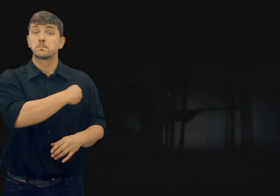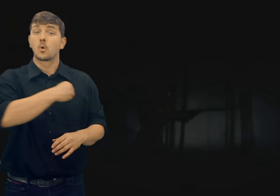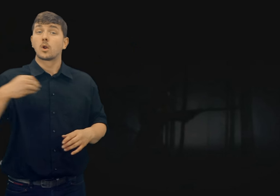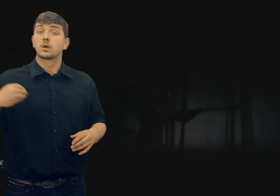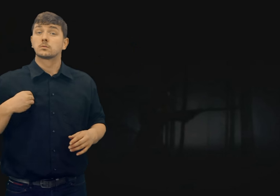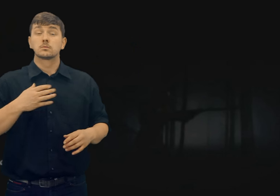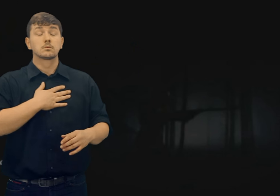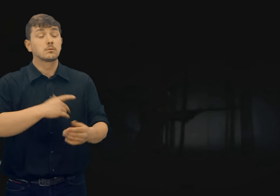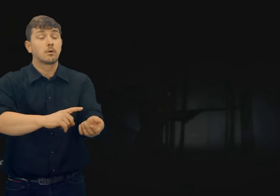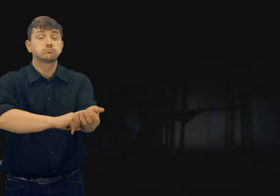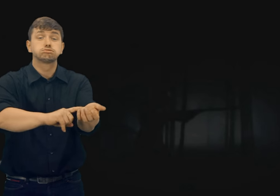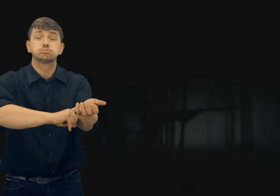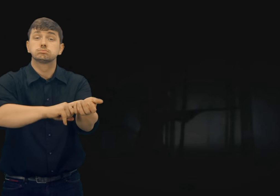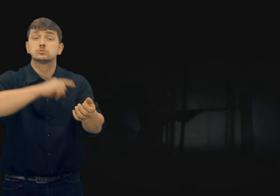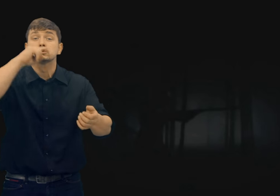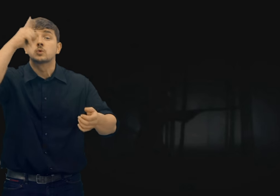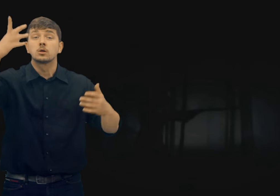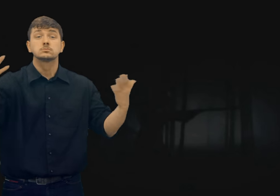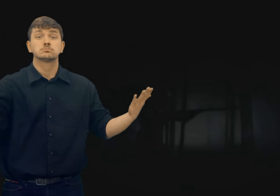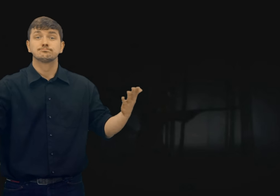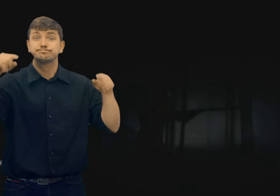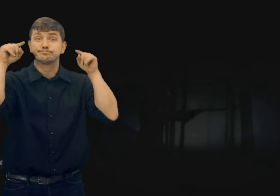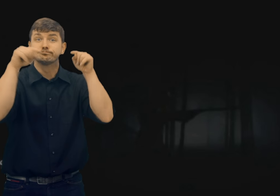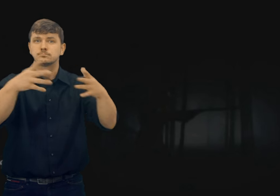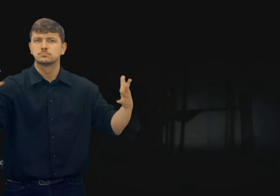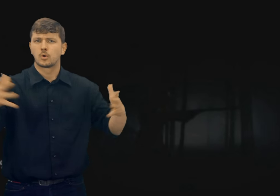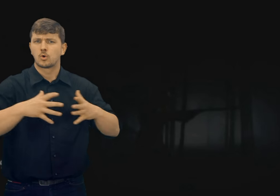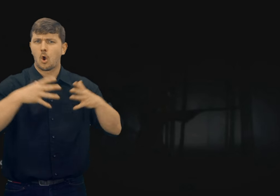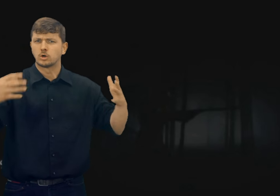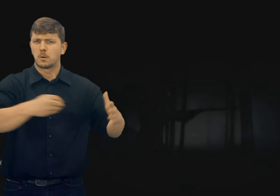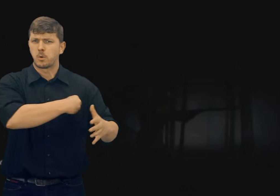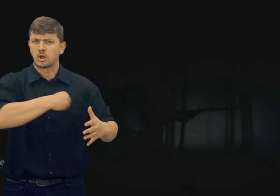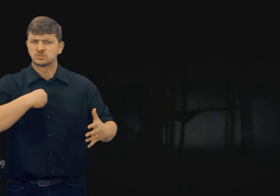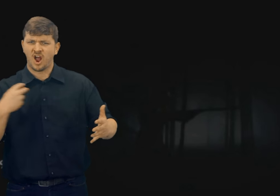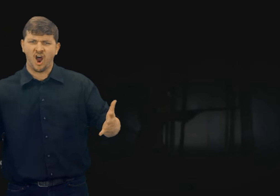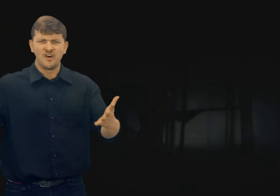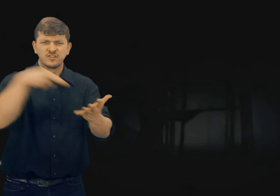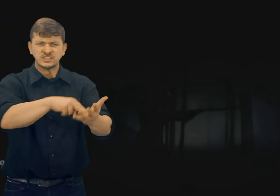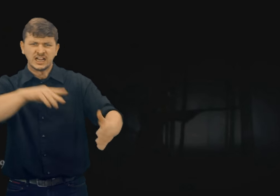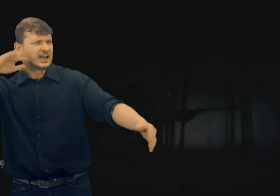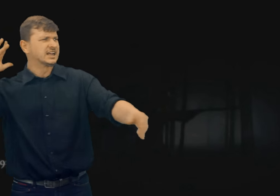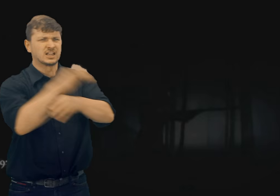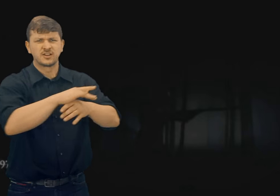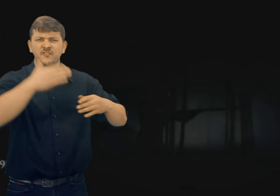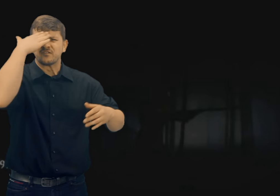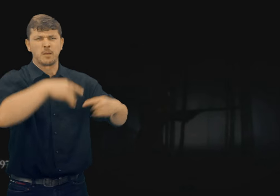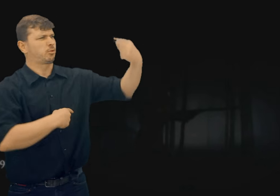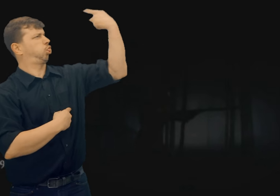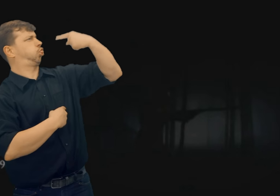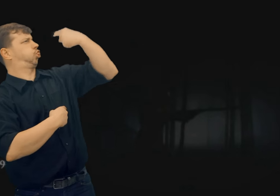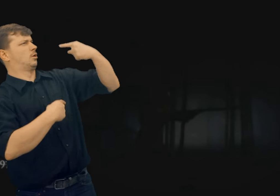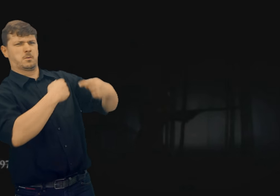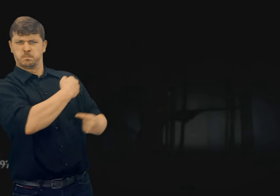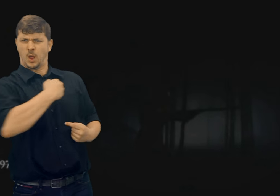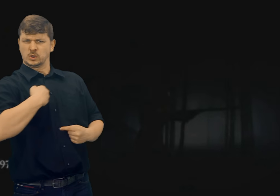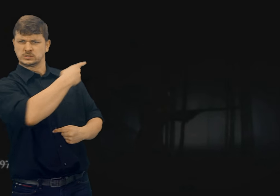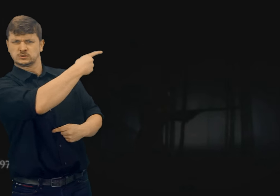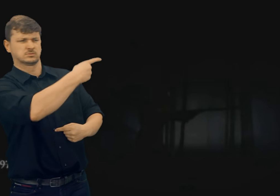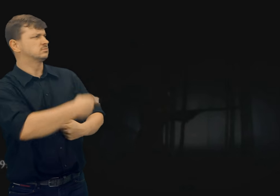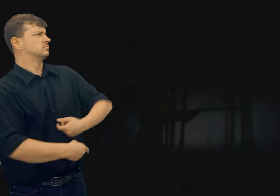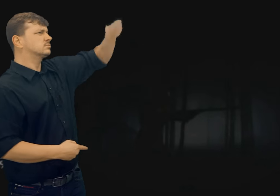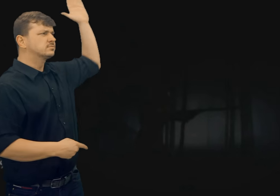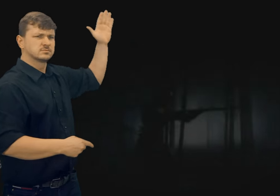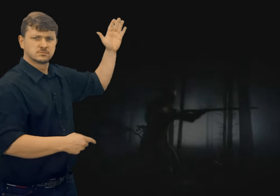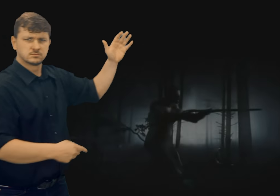Die Untergrund-Patrioten Polens starteten den Großpolnischen Austand gegen die Preußen.